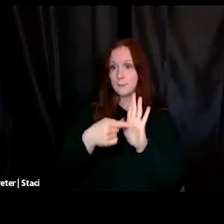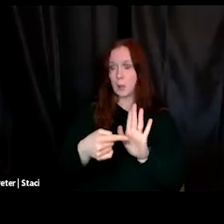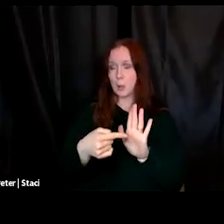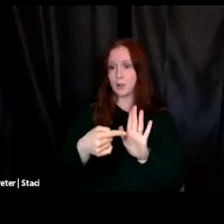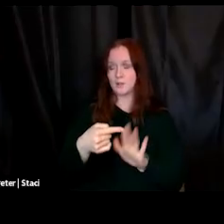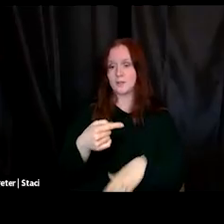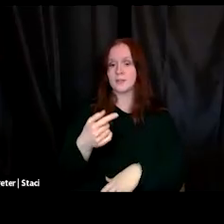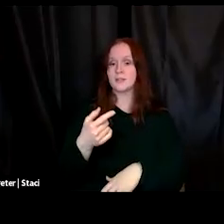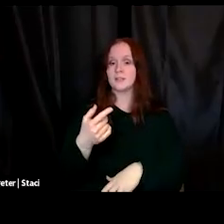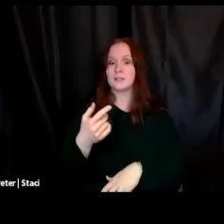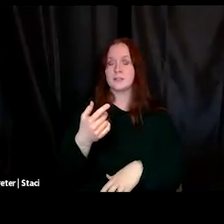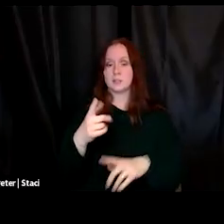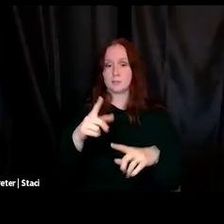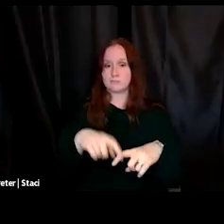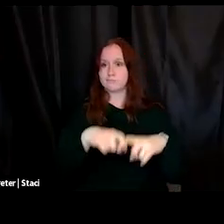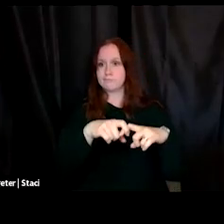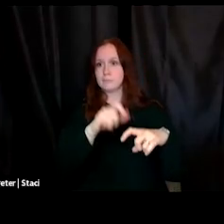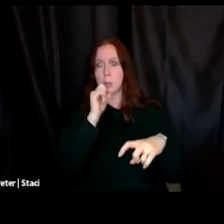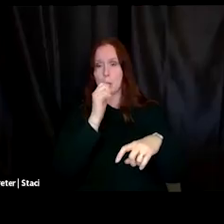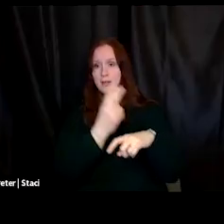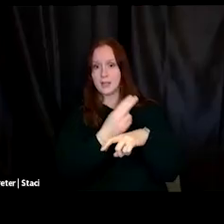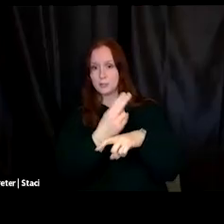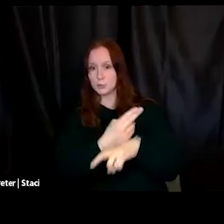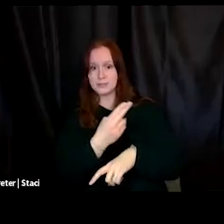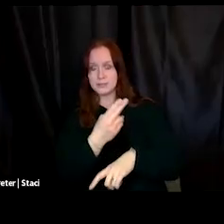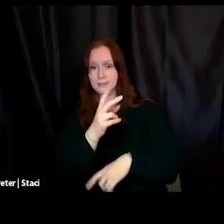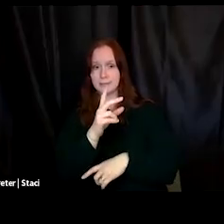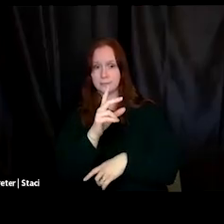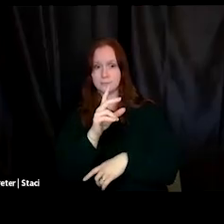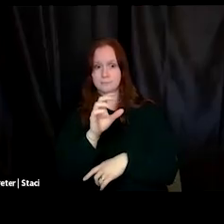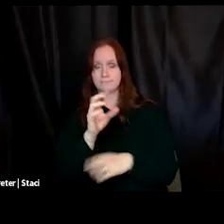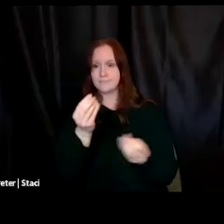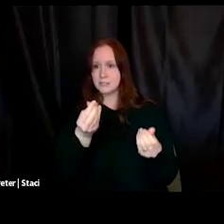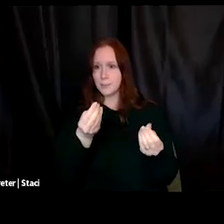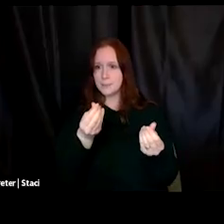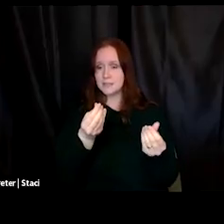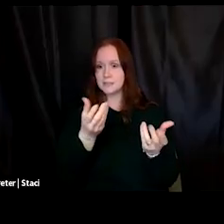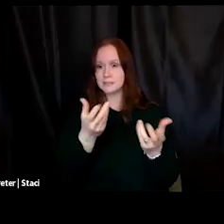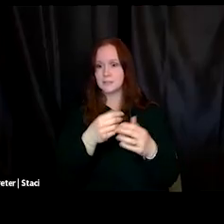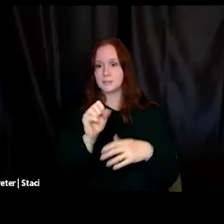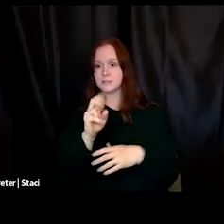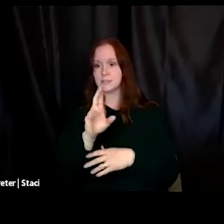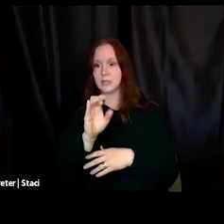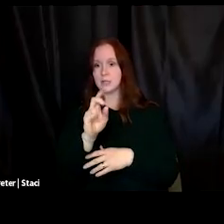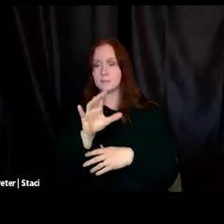es el punto de contacto en la SSA donde interactuarían con un especialista en reclamaciones